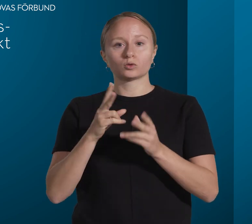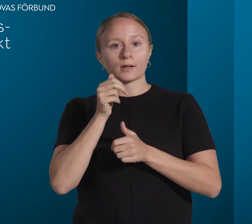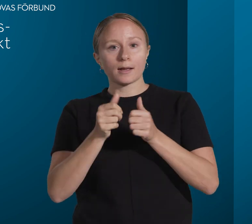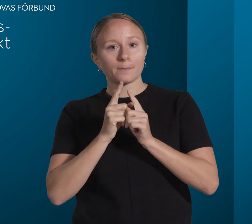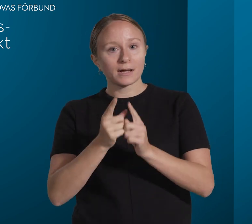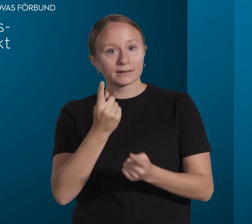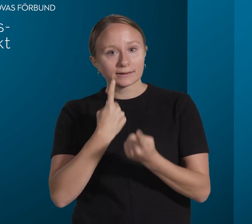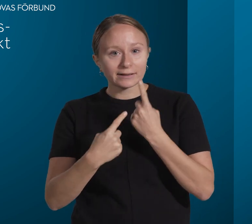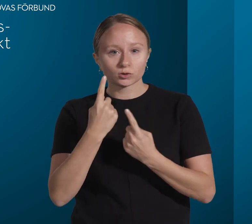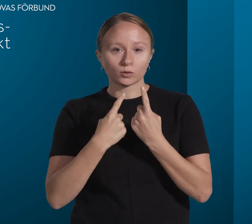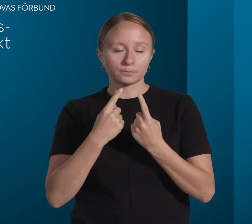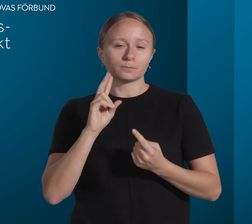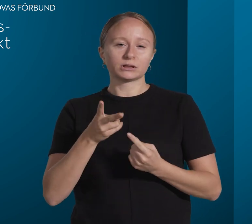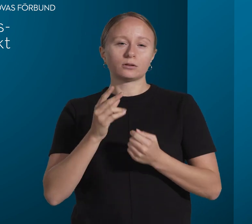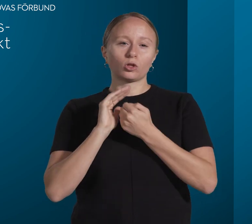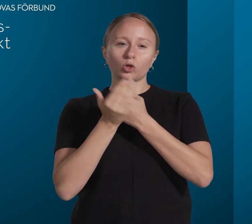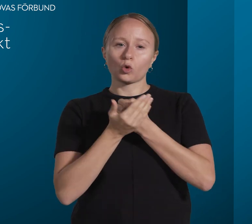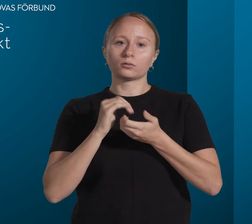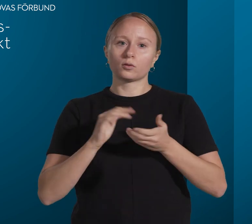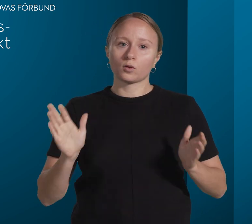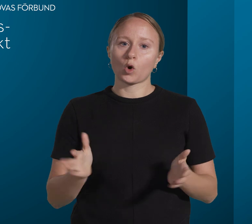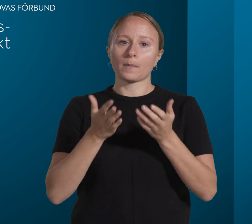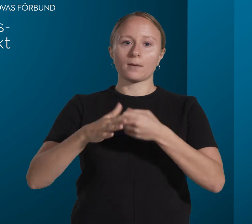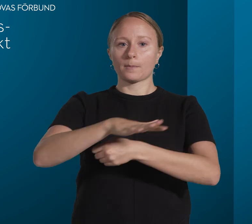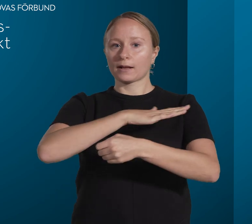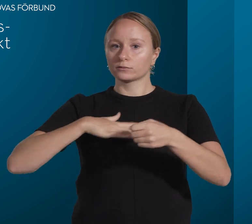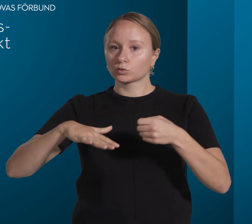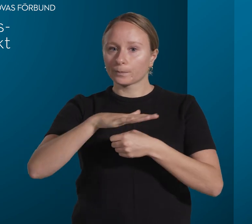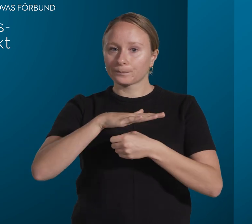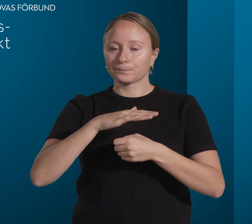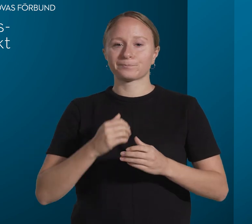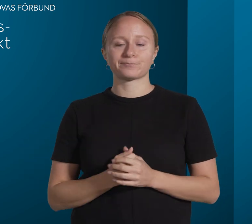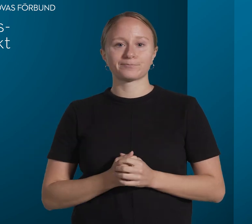och delta i diskussioner i en trygg och stödjande miljö.